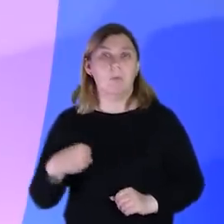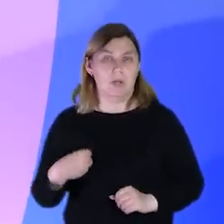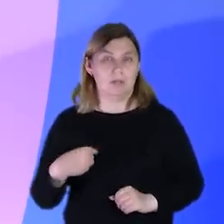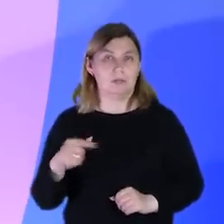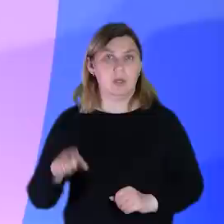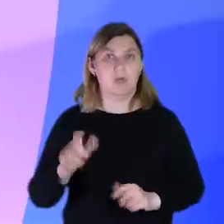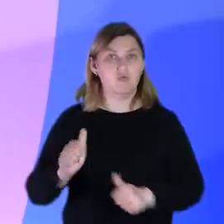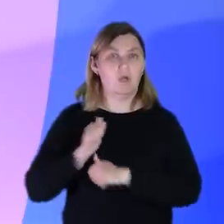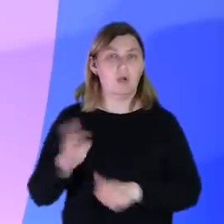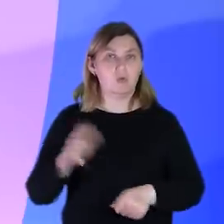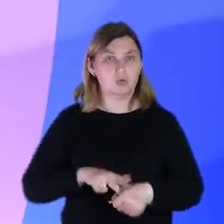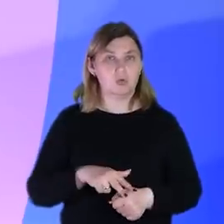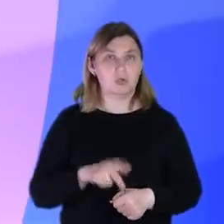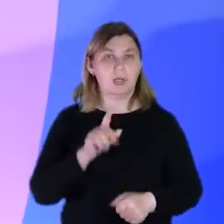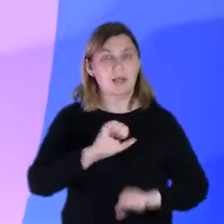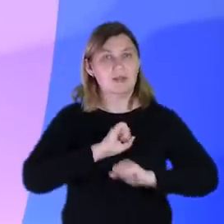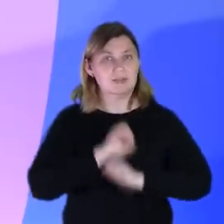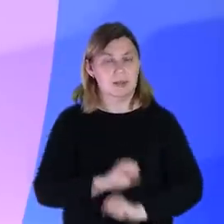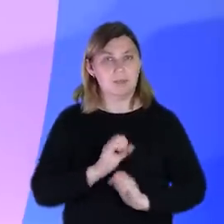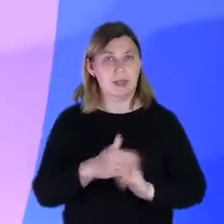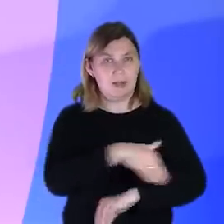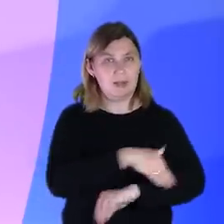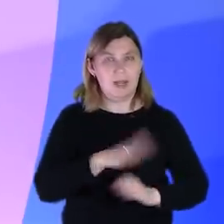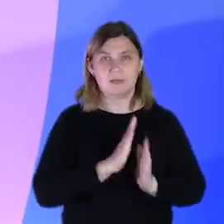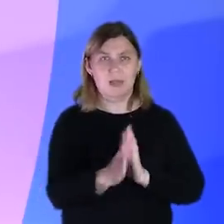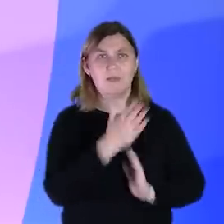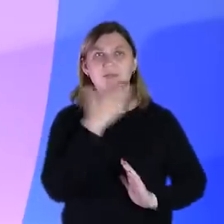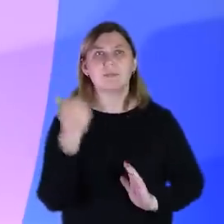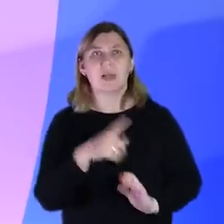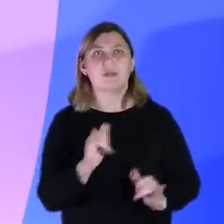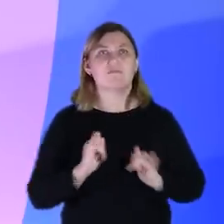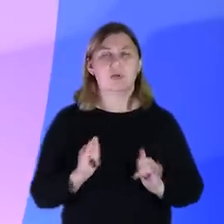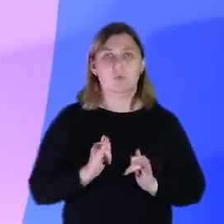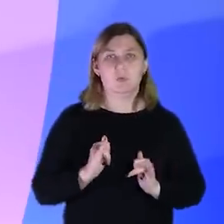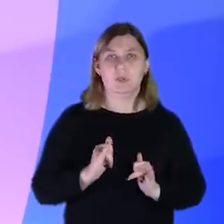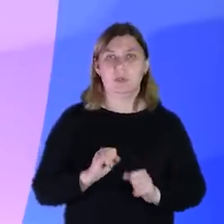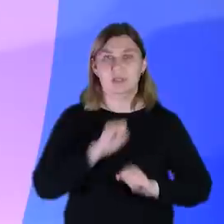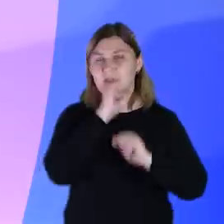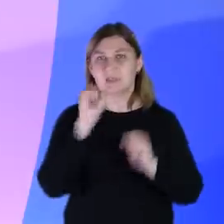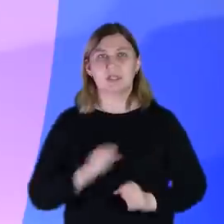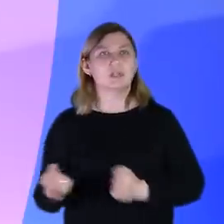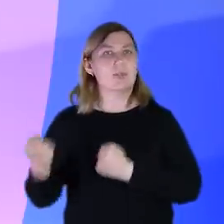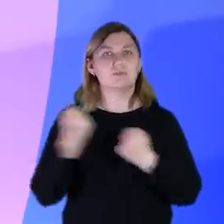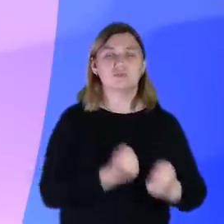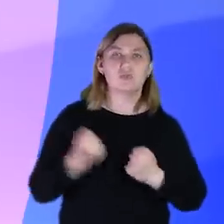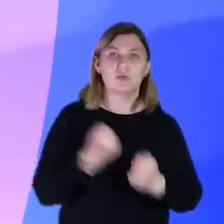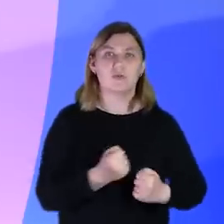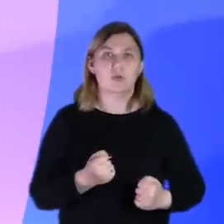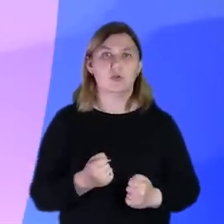Natomiast ci żołnierze, którzy bezpośrednio zabezpieczali linię granicy nie mieli takich udogodnień. Nikt ich nie dowoził